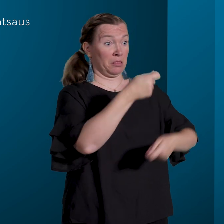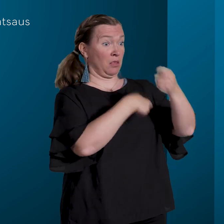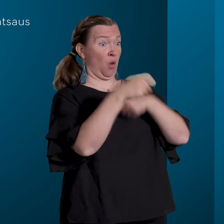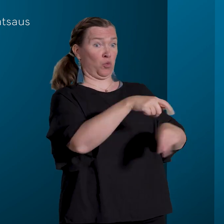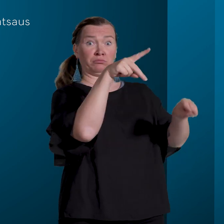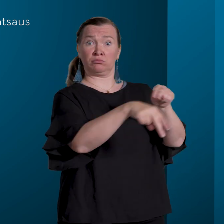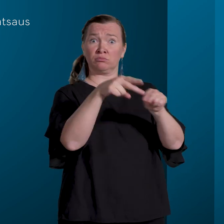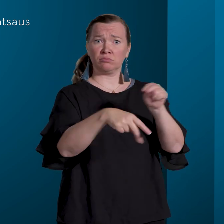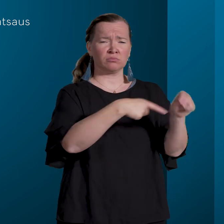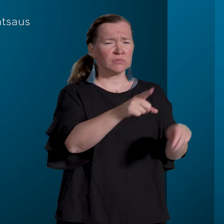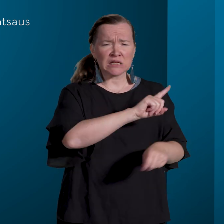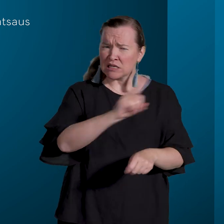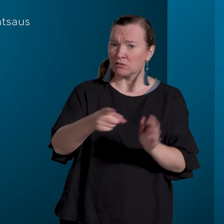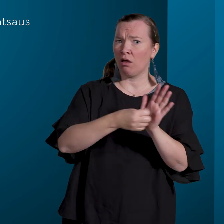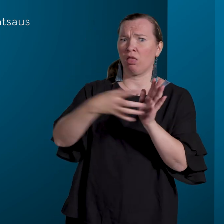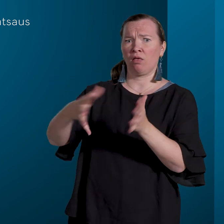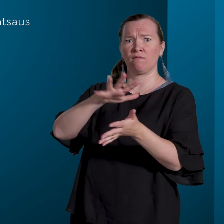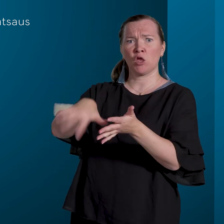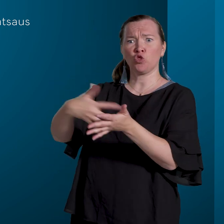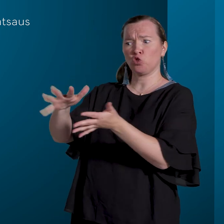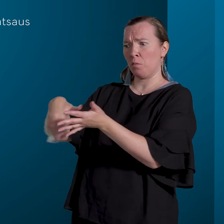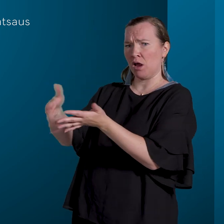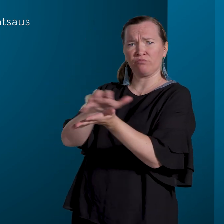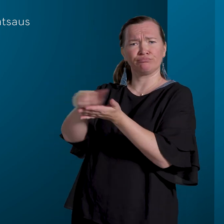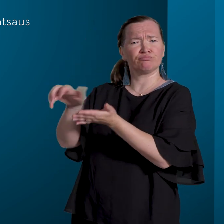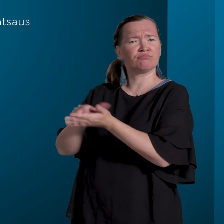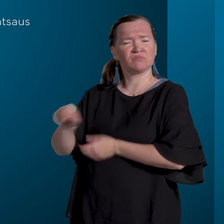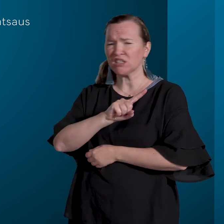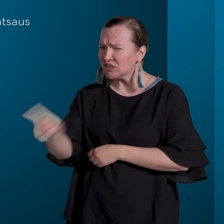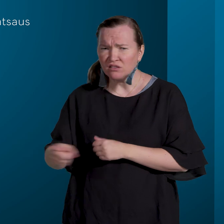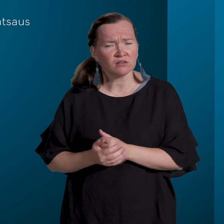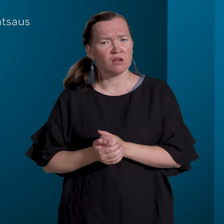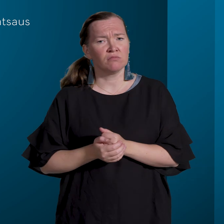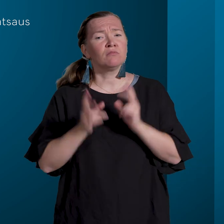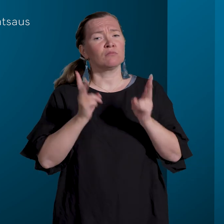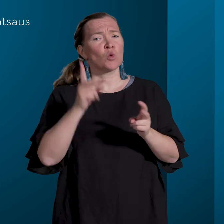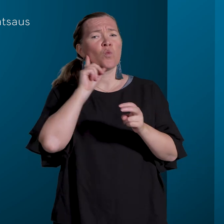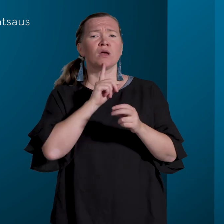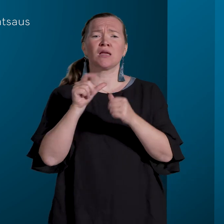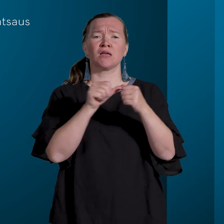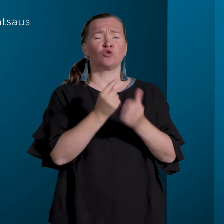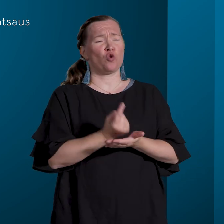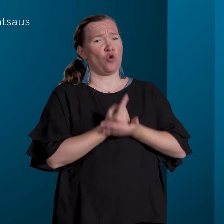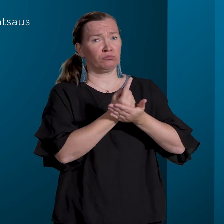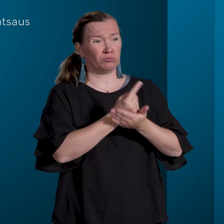jotta talouden leikkauksilla ei muserrettaisi viittomakieliä ja korosti, -